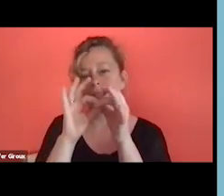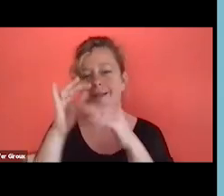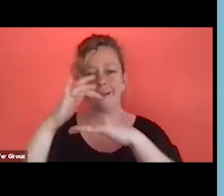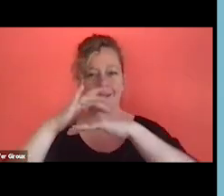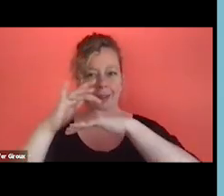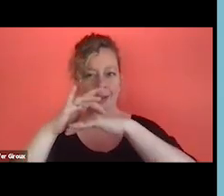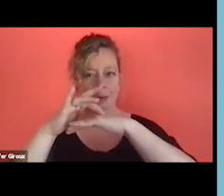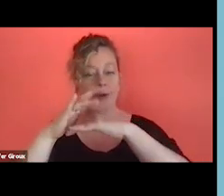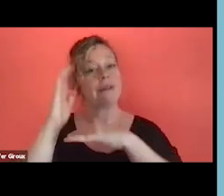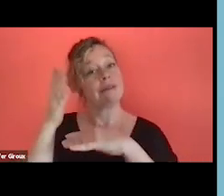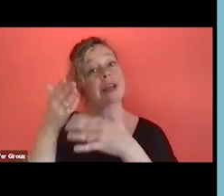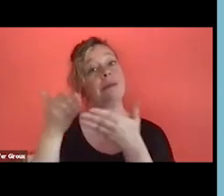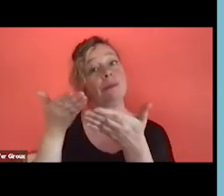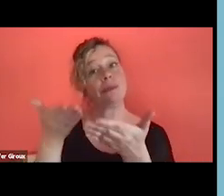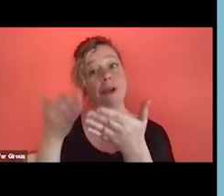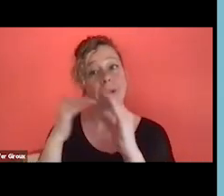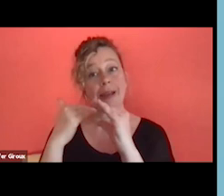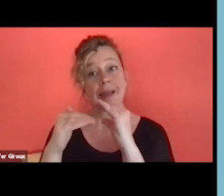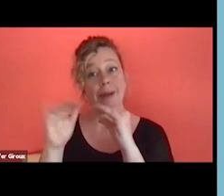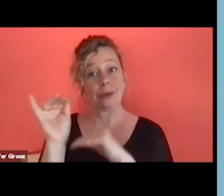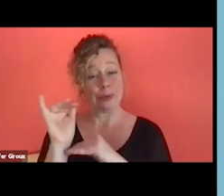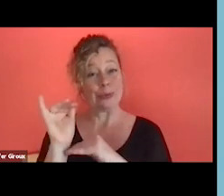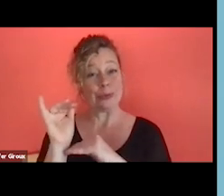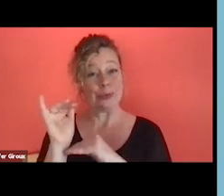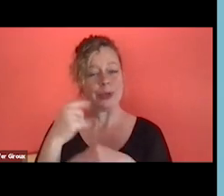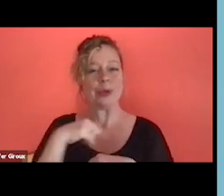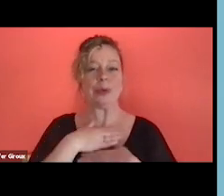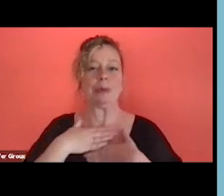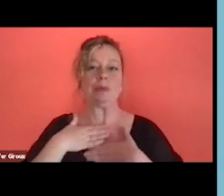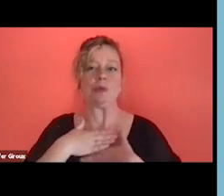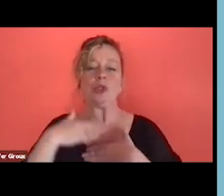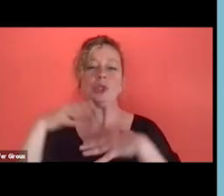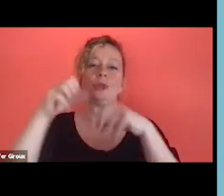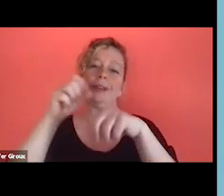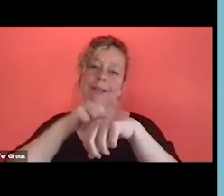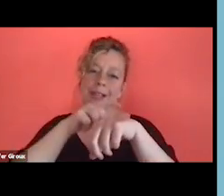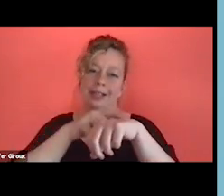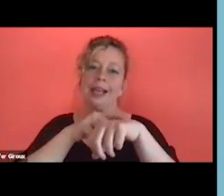y también se les proporcionará por correo electrónico. Agradecemos que se tomen el tiempo para completarlo,